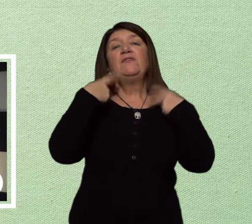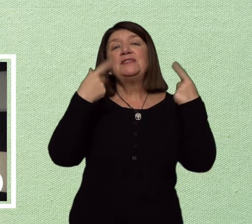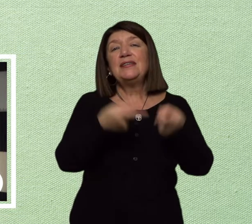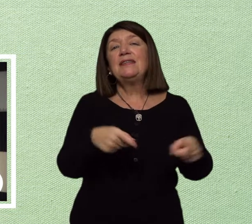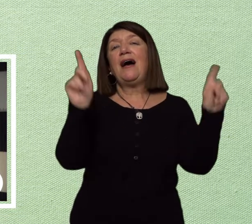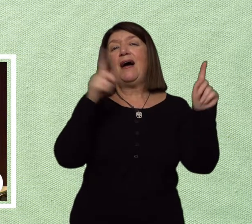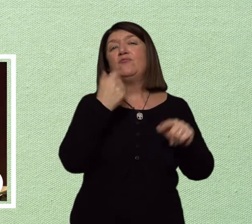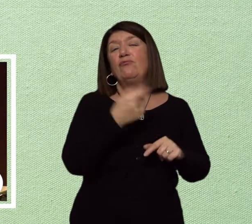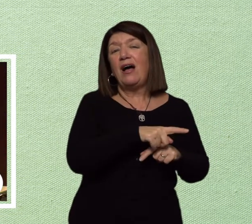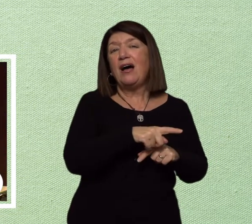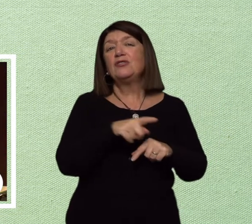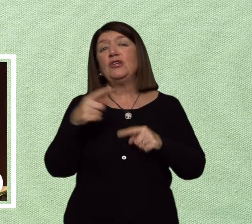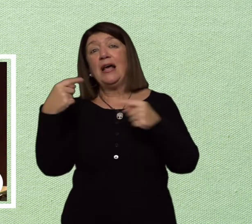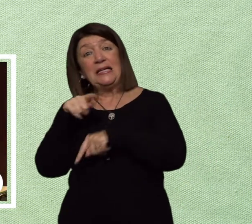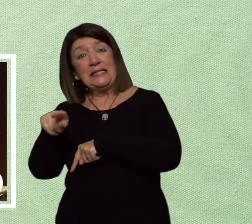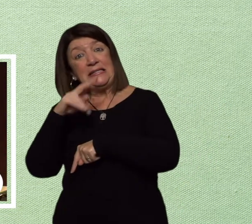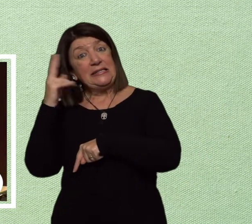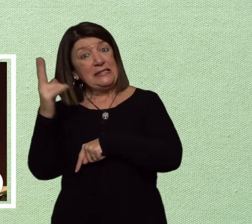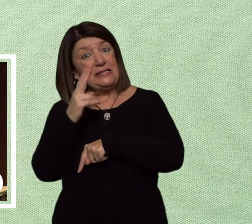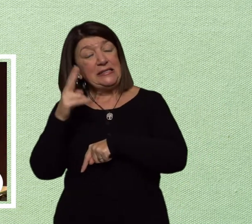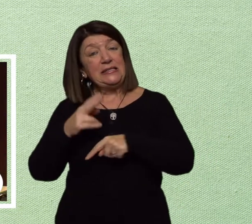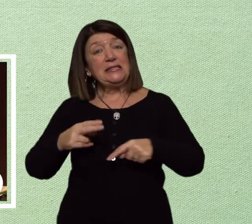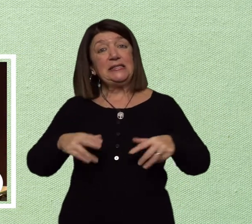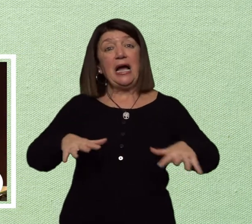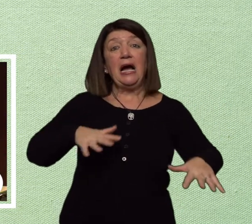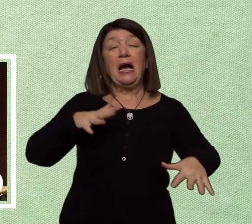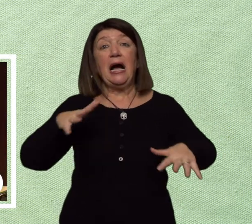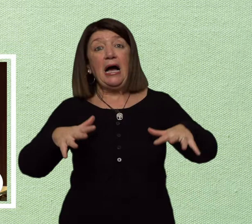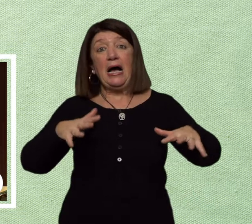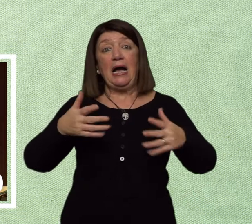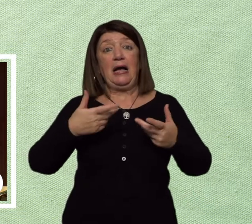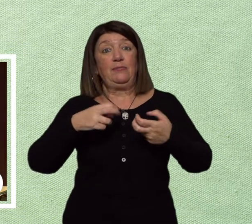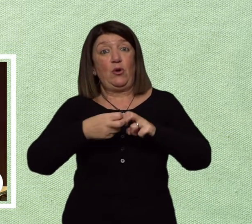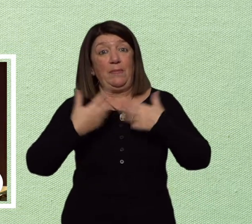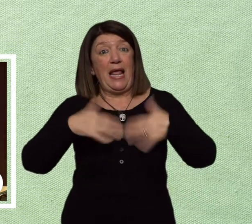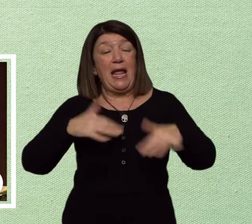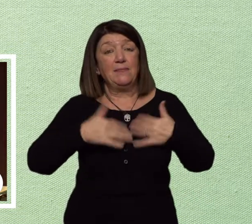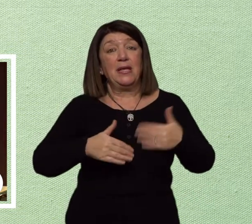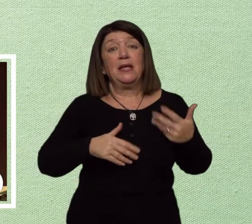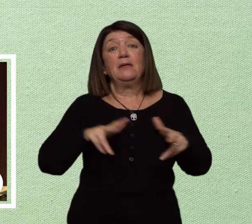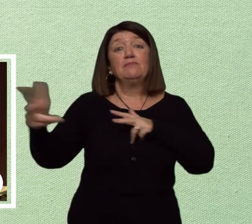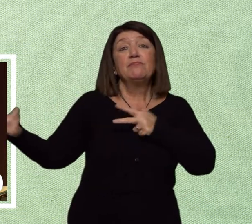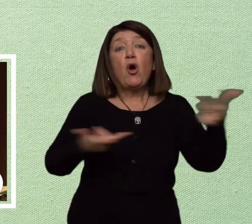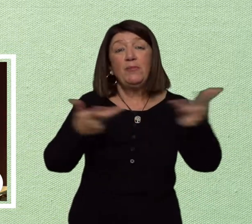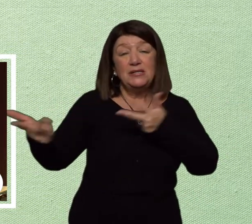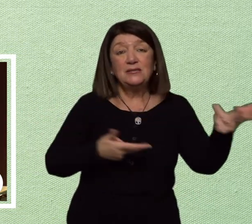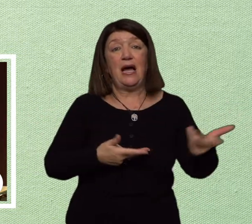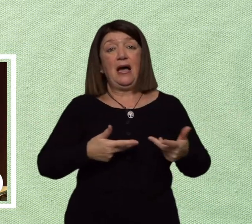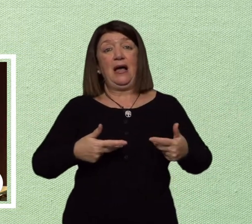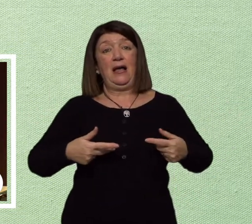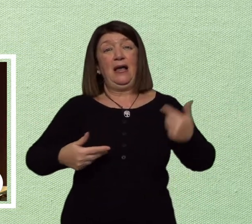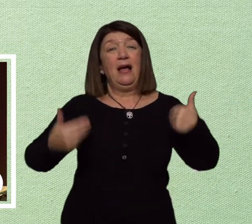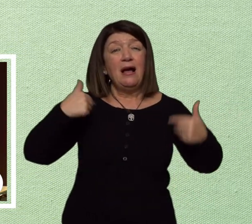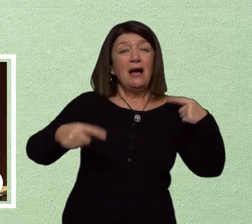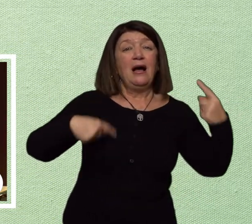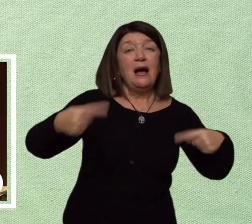di difficile mobilità. - Certo, proprio perché Cristina ci ha anticipato il